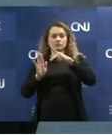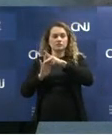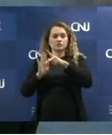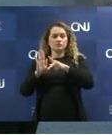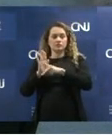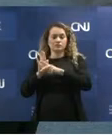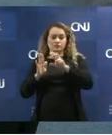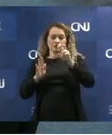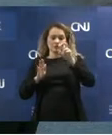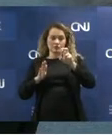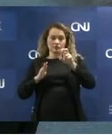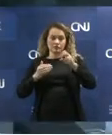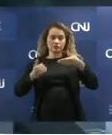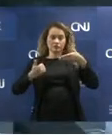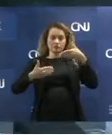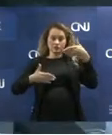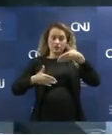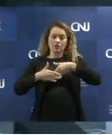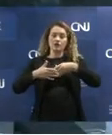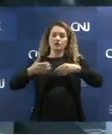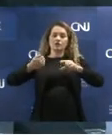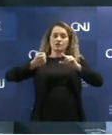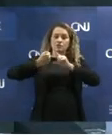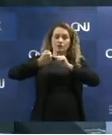do Conselho Nacional de Justiça para que, nas hipóteses